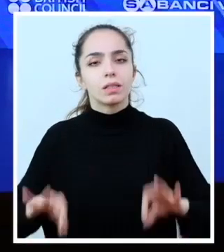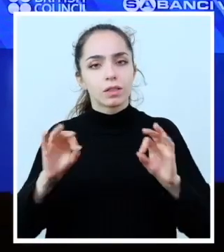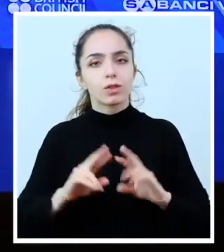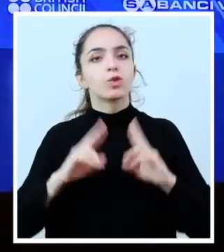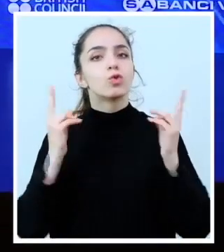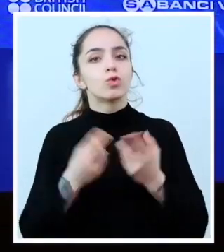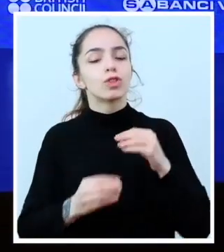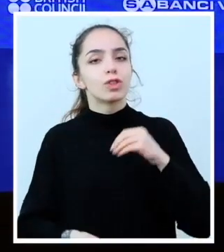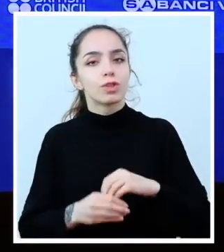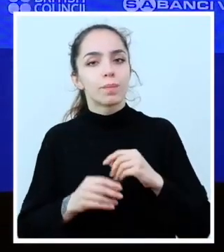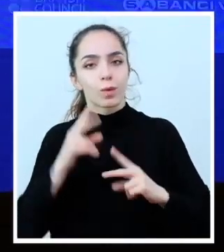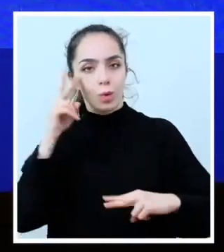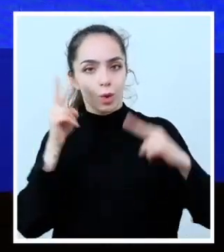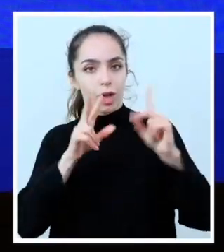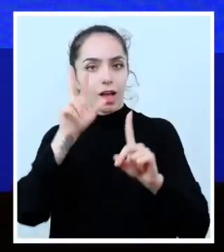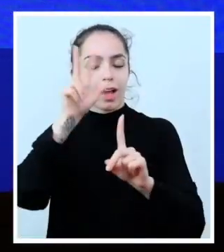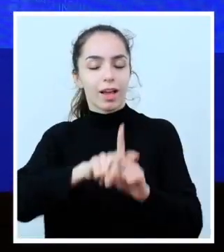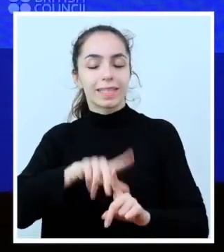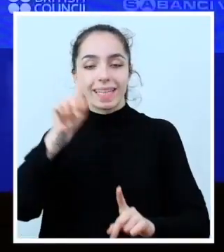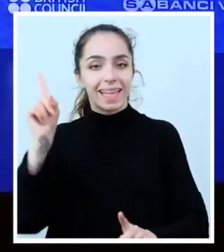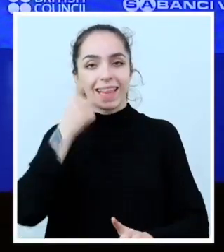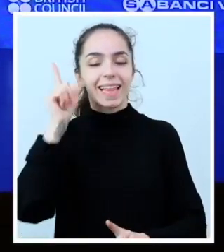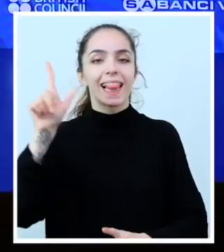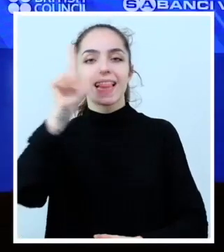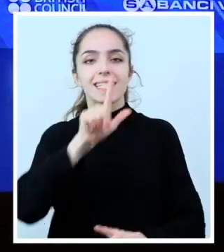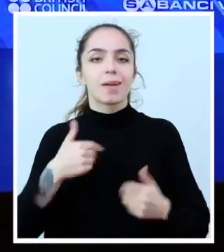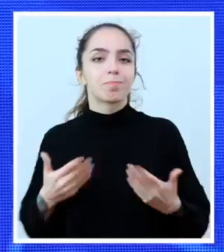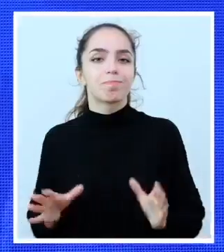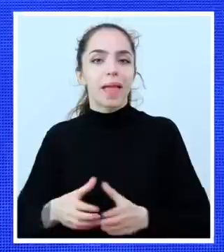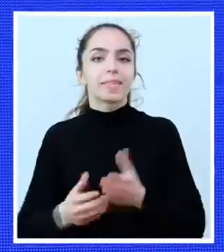Hatta dünyada yarışmaya katılmaya hak kazanan ilk liseli ekip biz olduk.